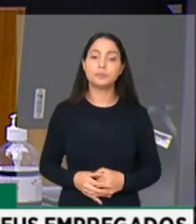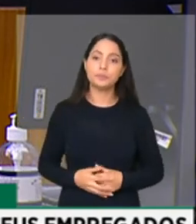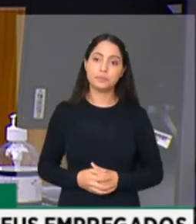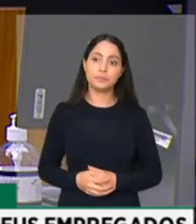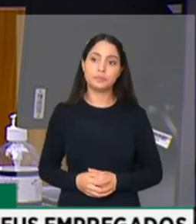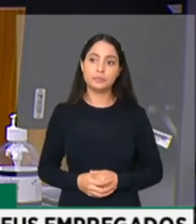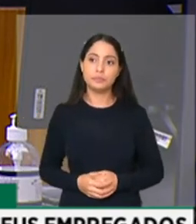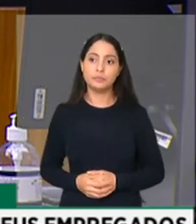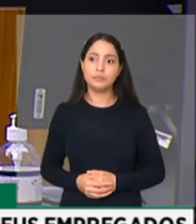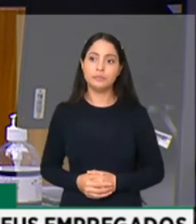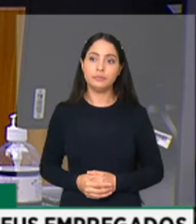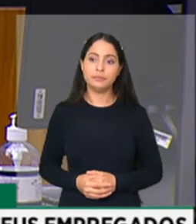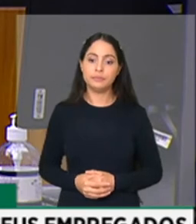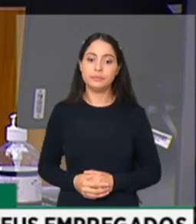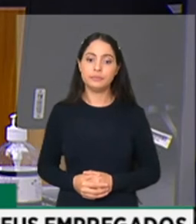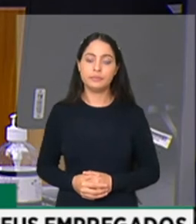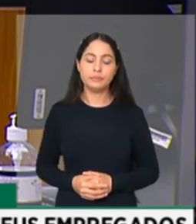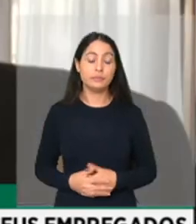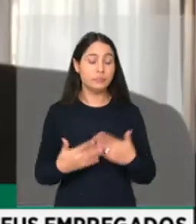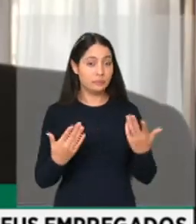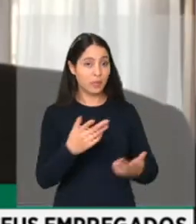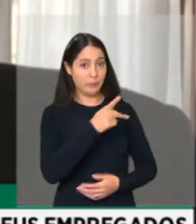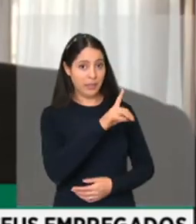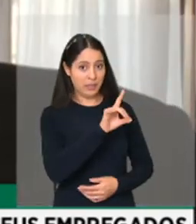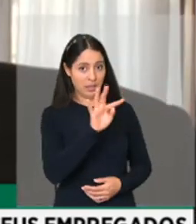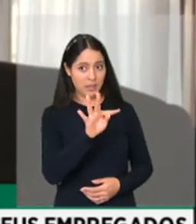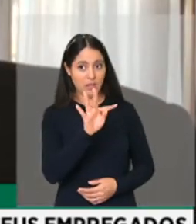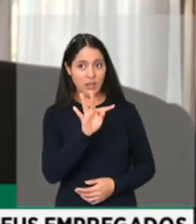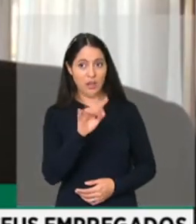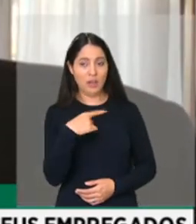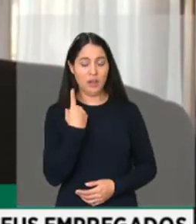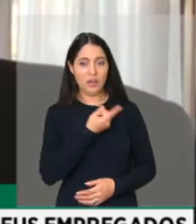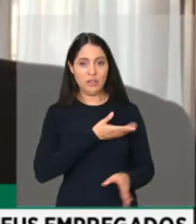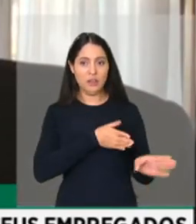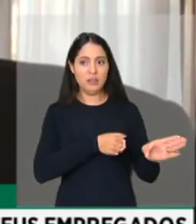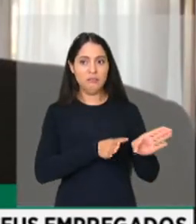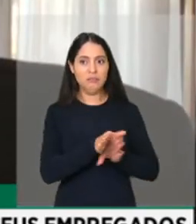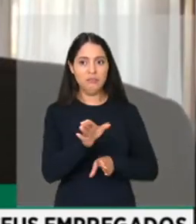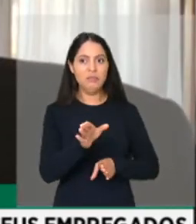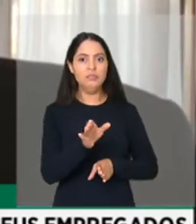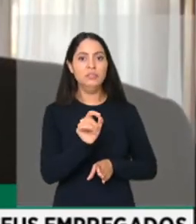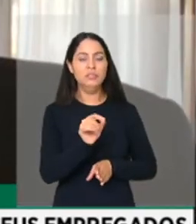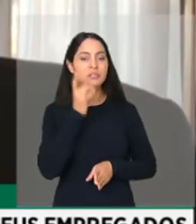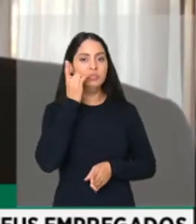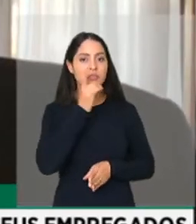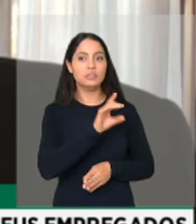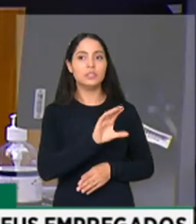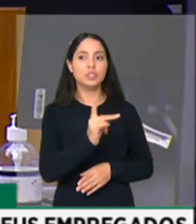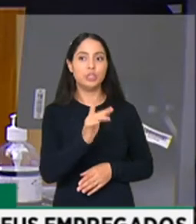PDT? -- [DEPUTADO]: PRESIDENTE O PDT VAI SER ENCAMINHADO PELO DEPUTADO CHICO D ANGELO, POR FAVOR.